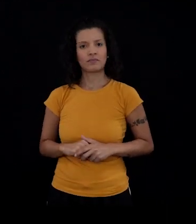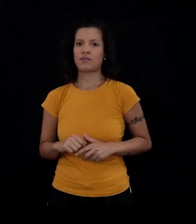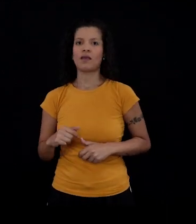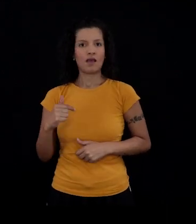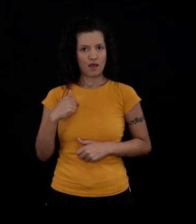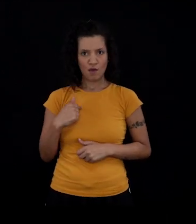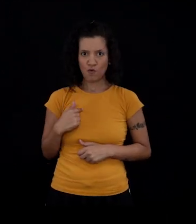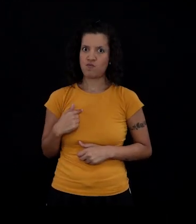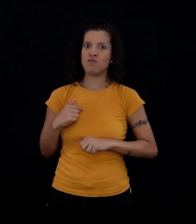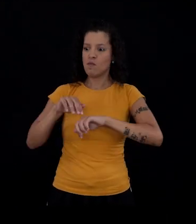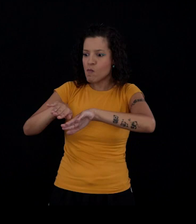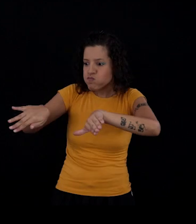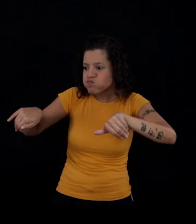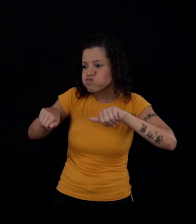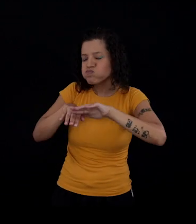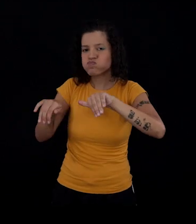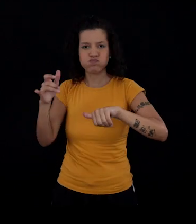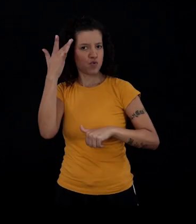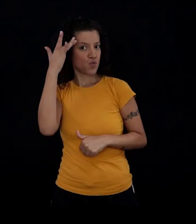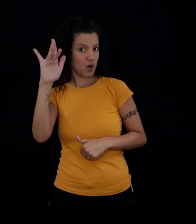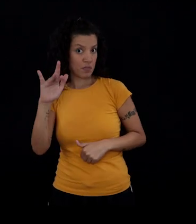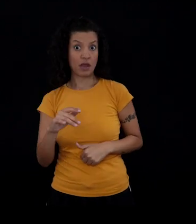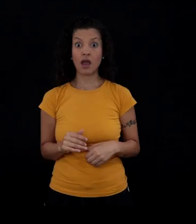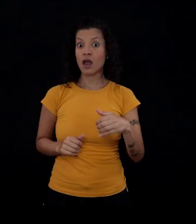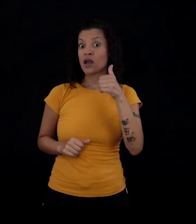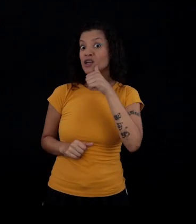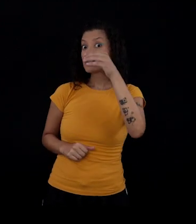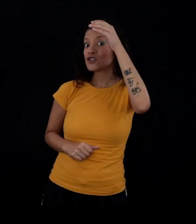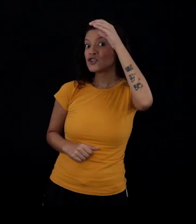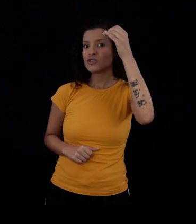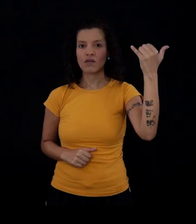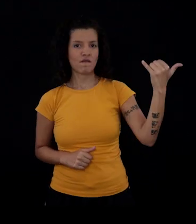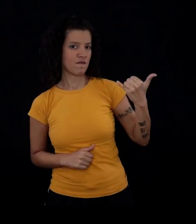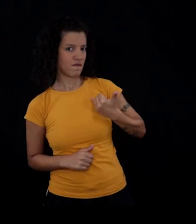Eu não sabia nadar, daí a titia disse para mim